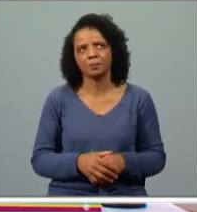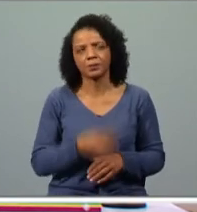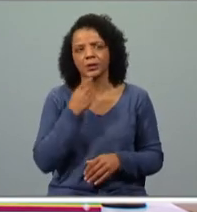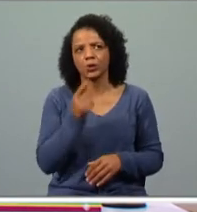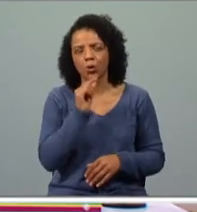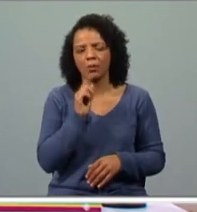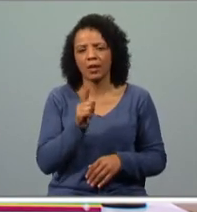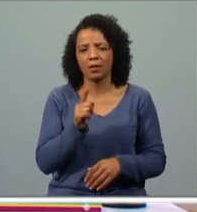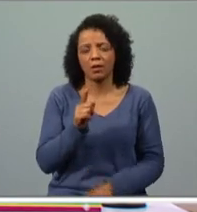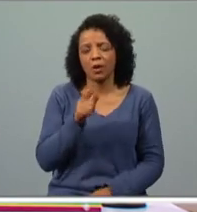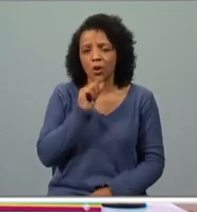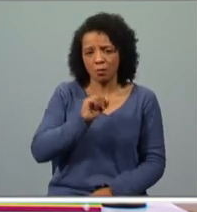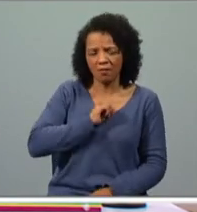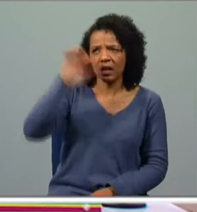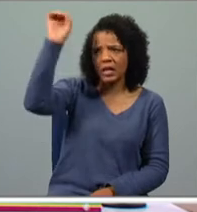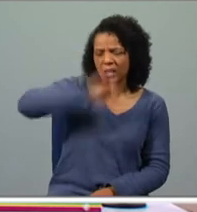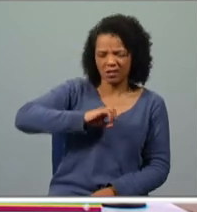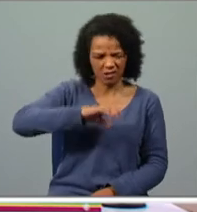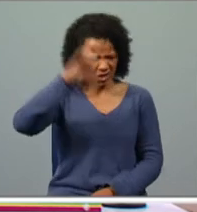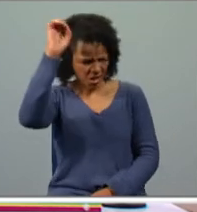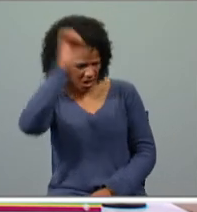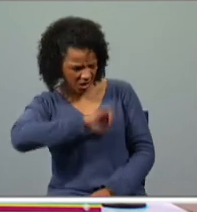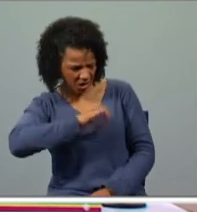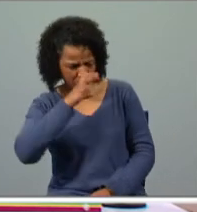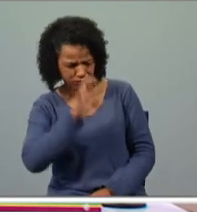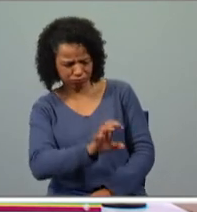disse que se chamava ninguém ninguém ele polícia me atende estou com ele ninguém 他說他的名字沒有人沒有他警察回答我 我和他在一起 沒人